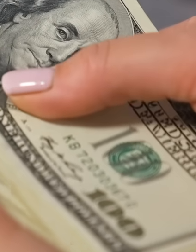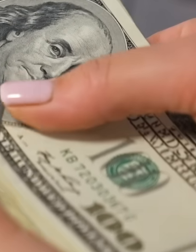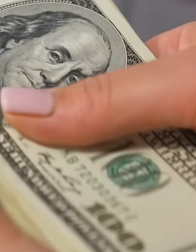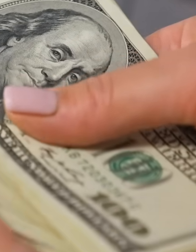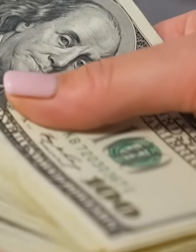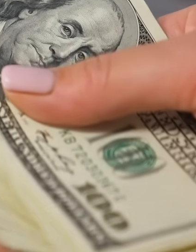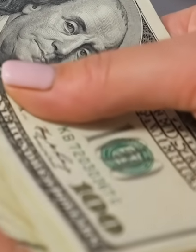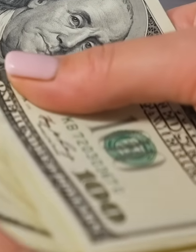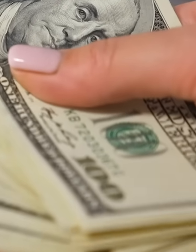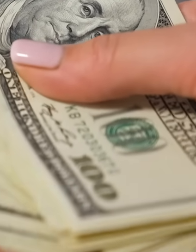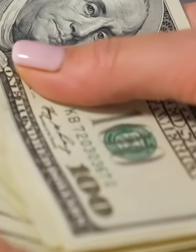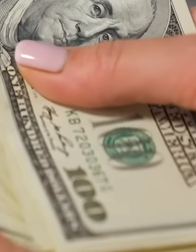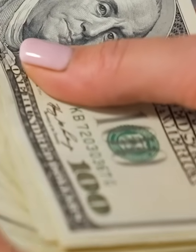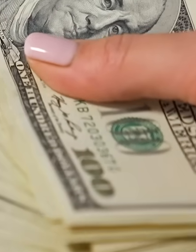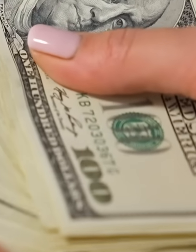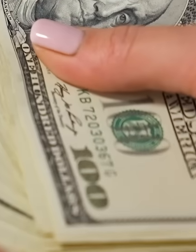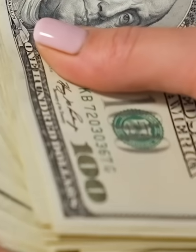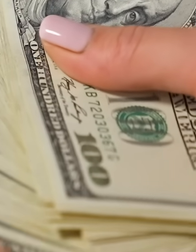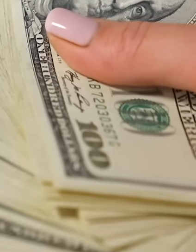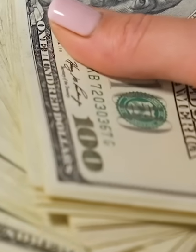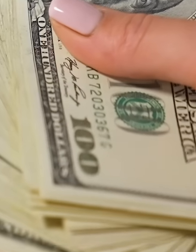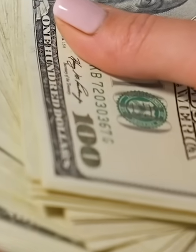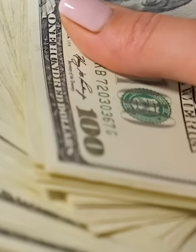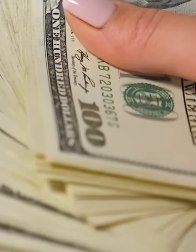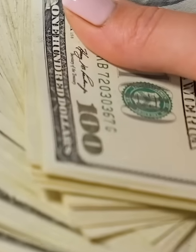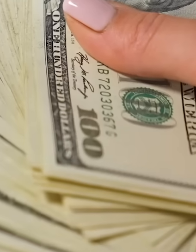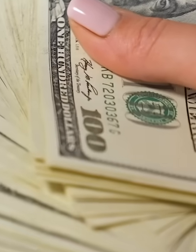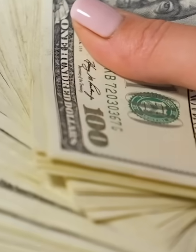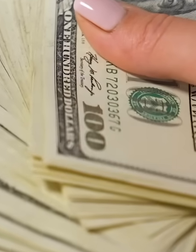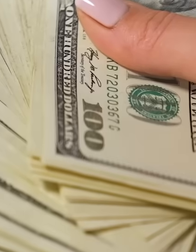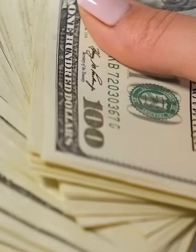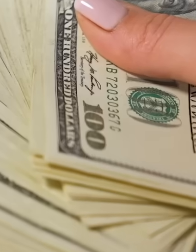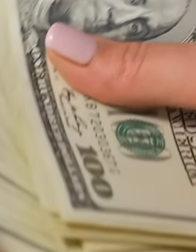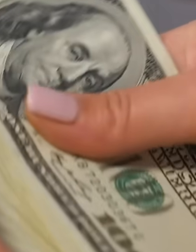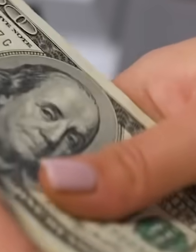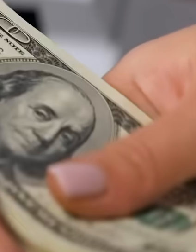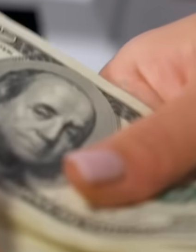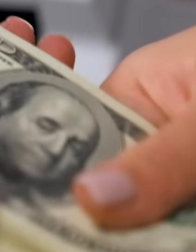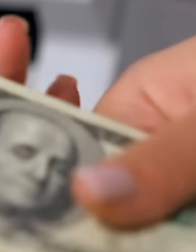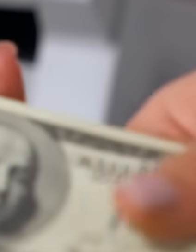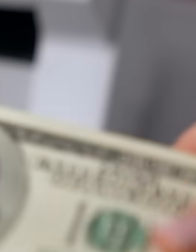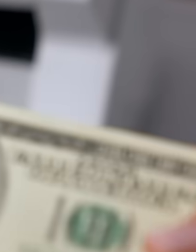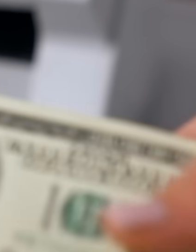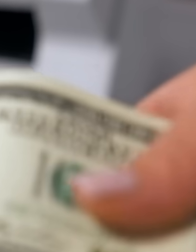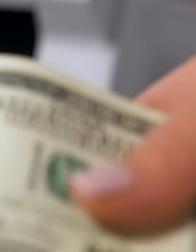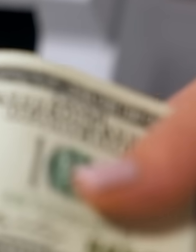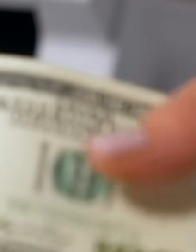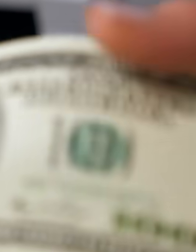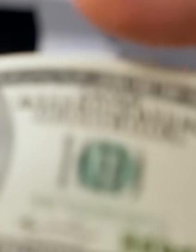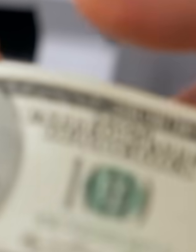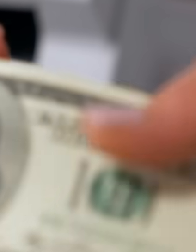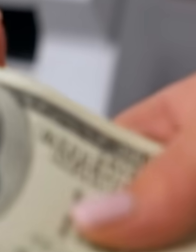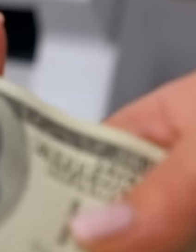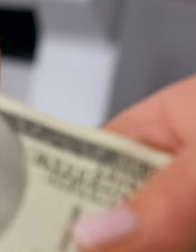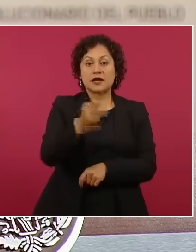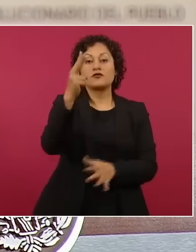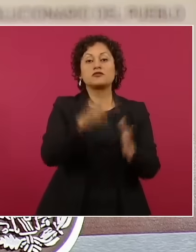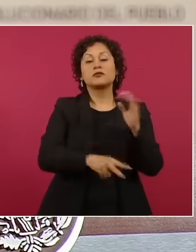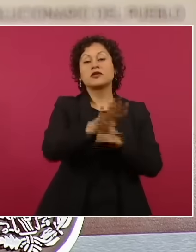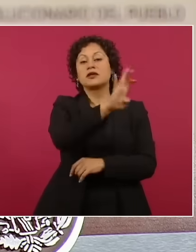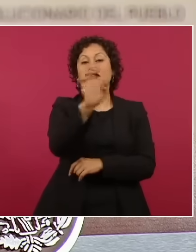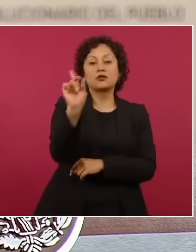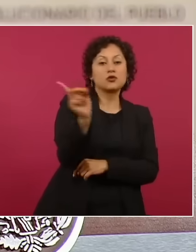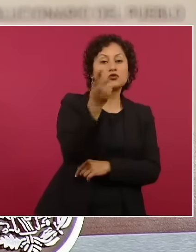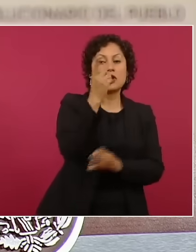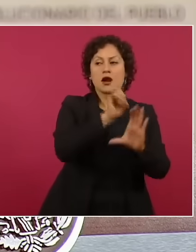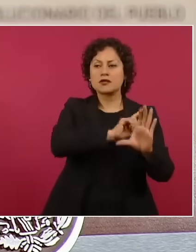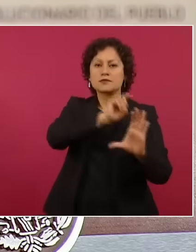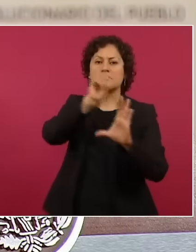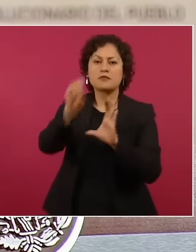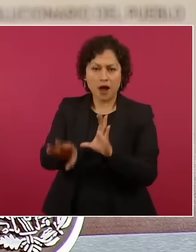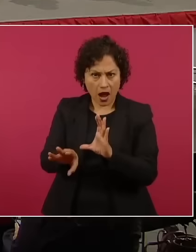$14 por el envío de remesas aquí pueden enviar hasta $2,500 y solamente van a pagar esa cantidad